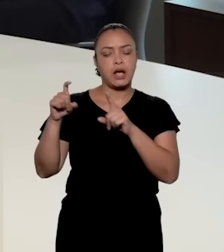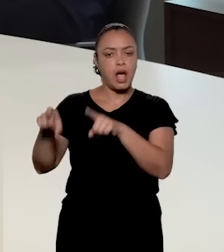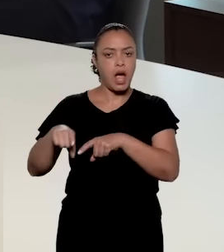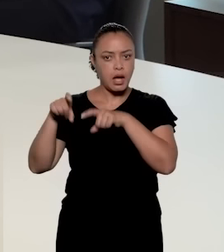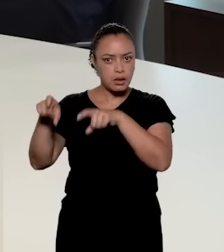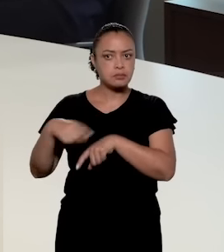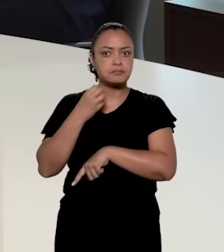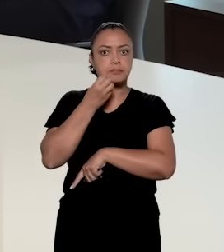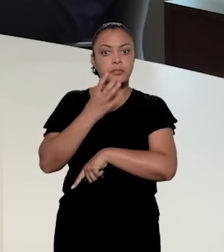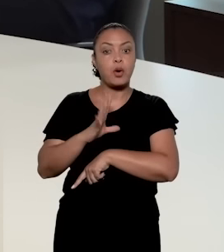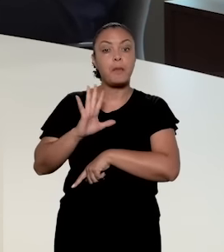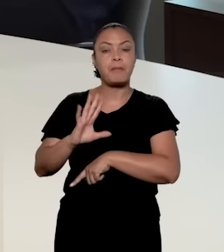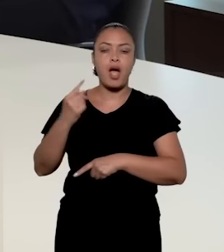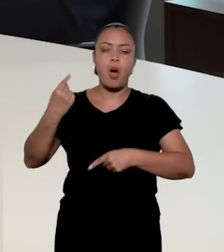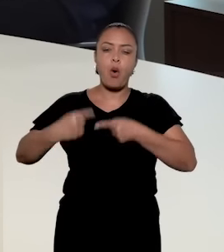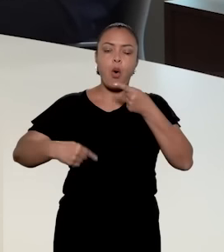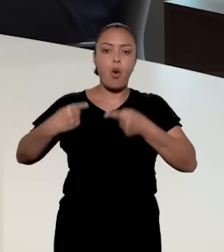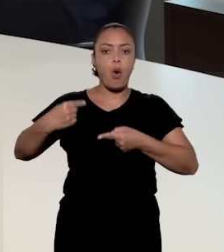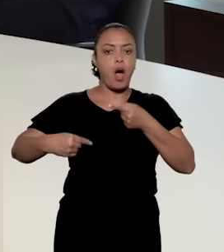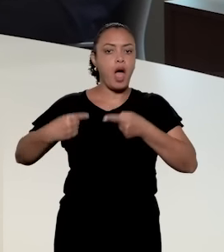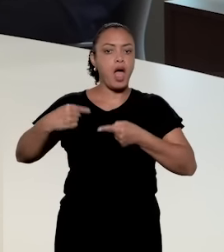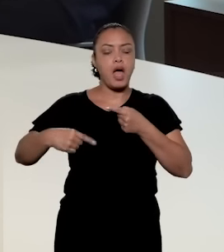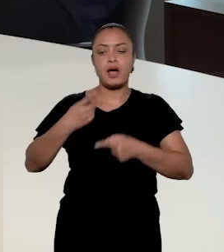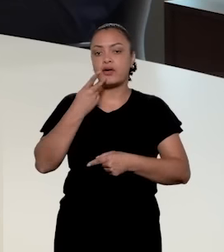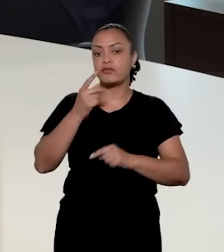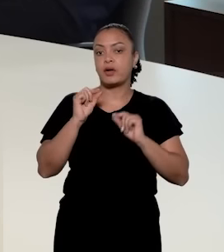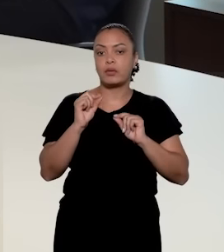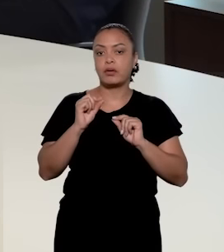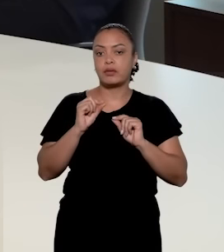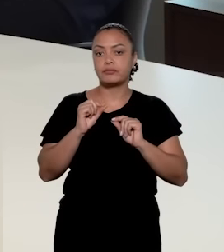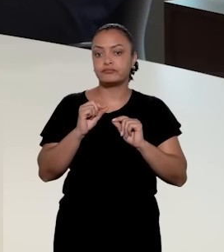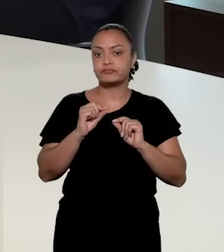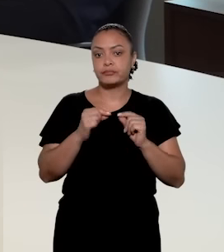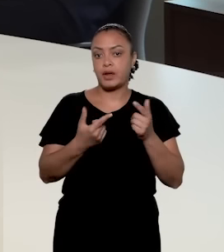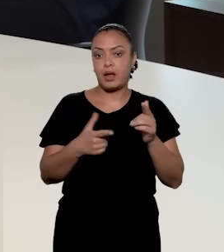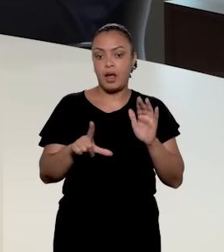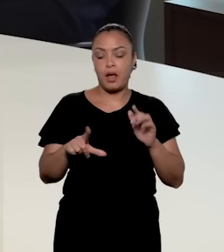respeitada no mundo inteiro, mas o concorrente usa uma debilidade que nós temos, que são